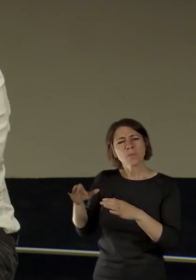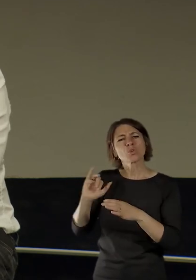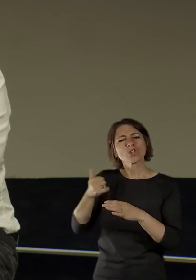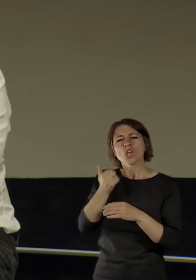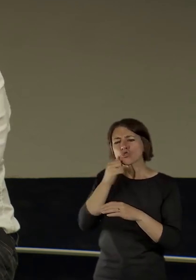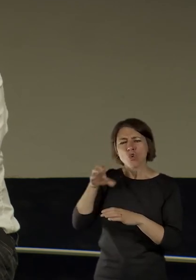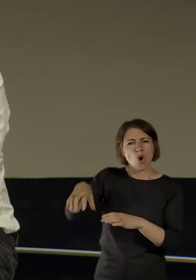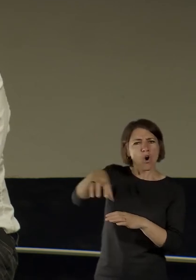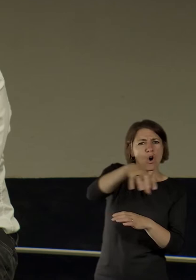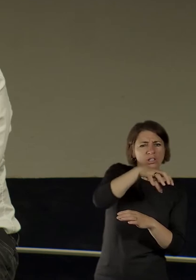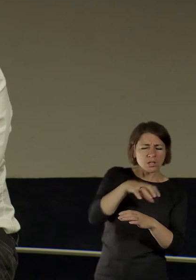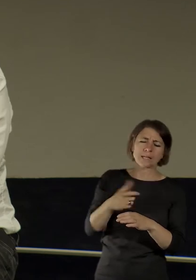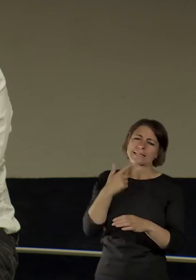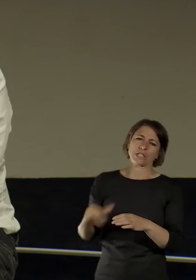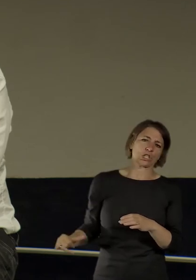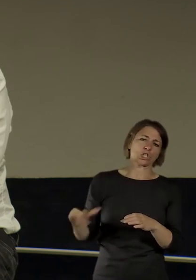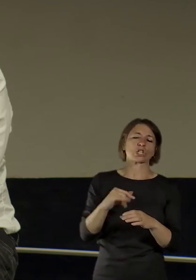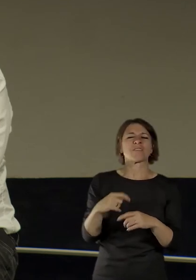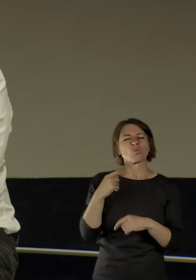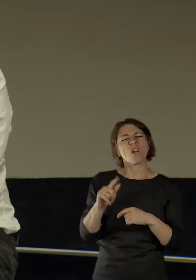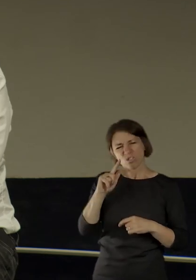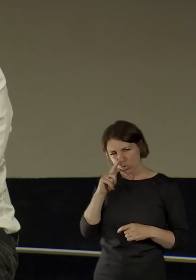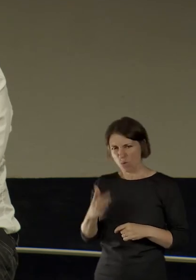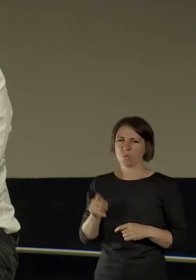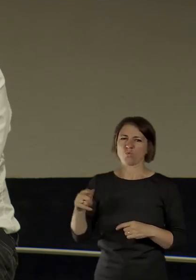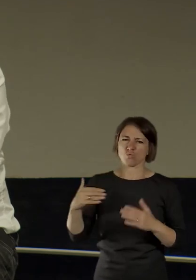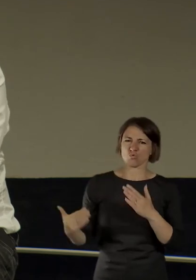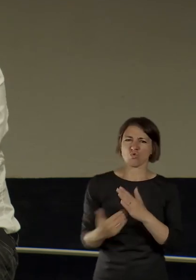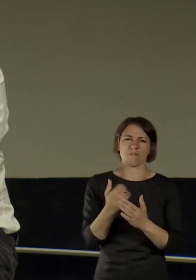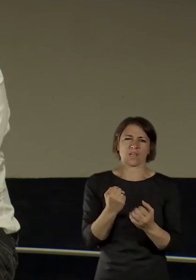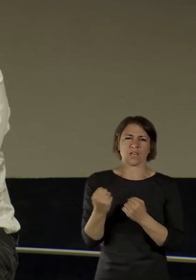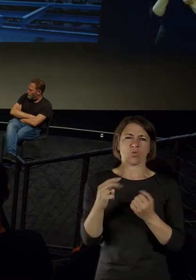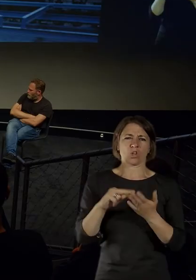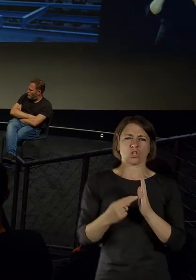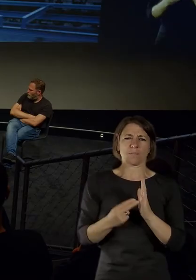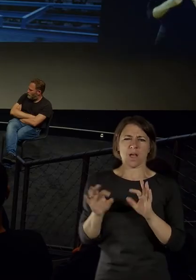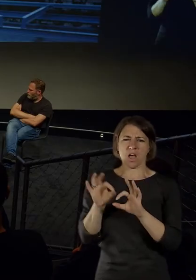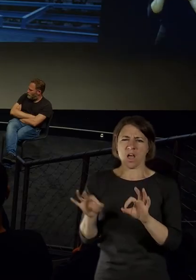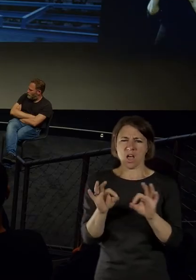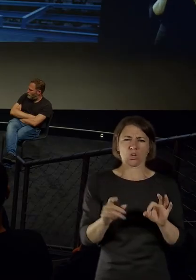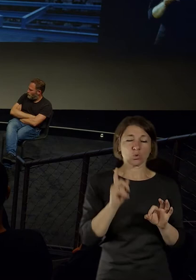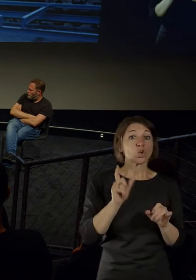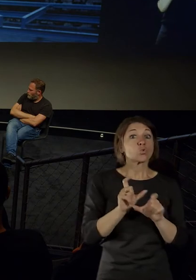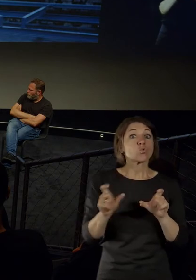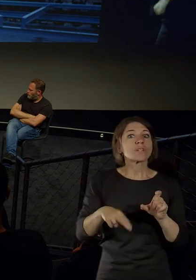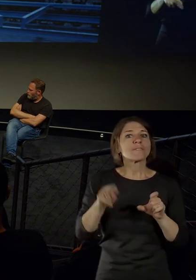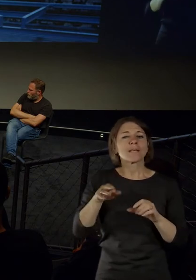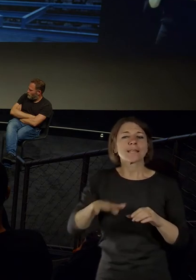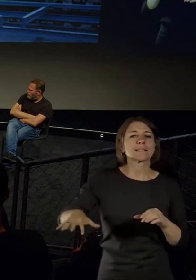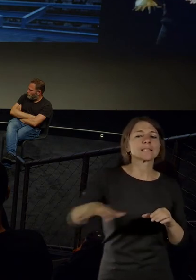kde by byl dobrý regulační plán. Protože většina toho území se vnímá jako stabilizované.